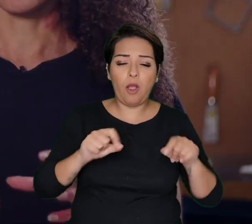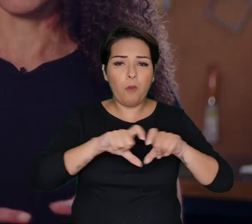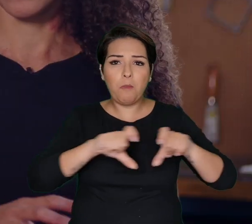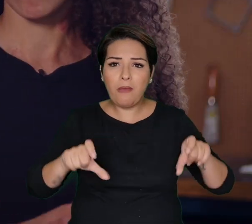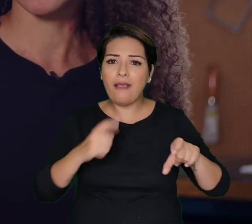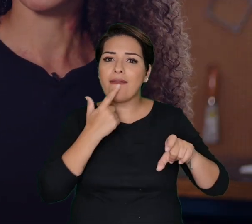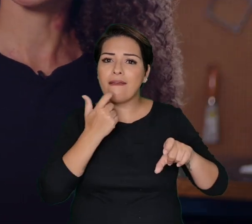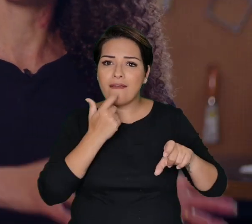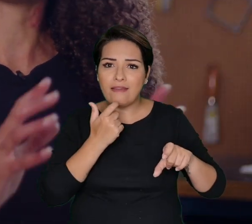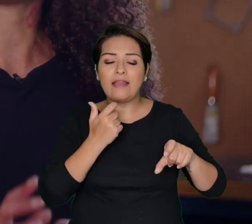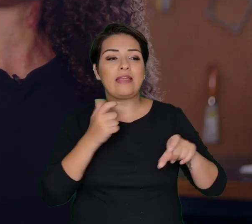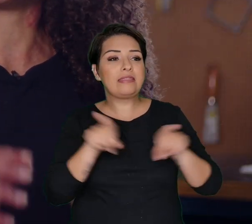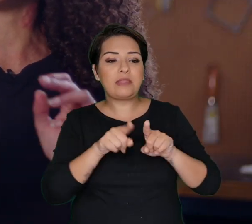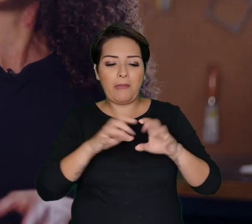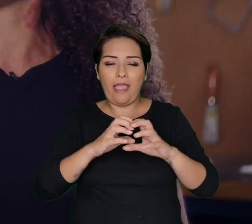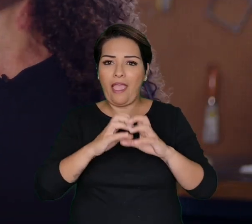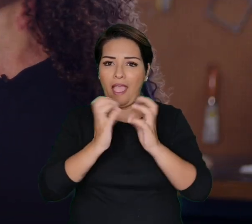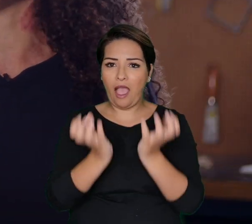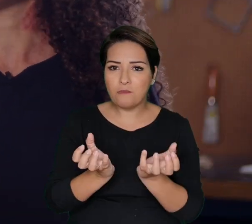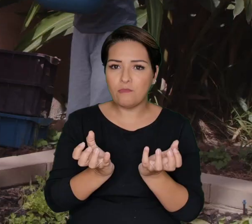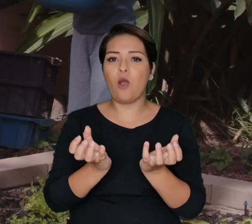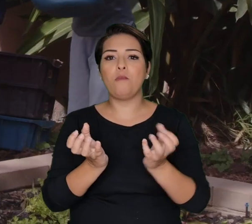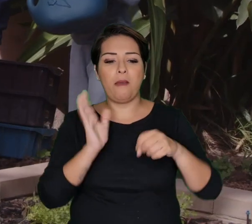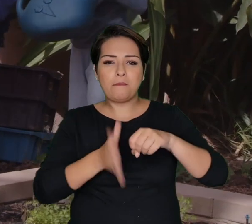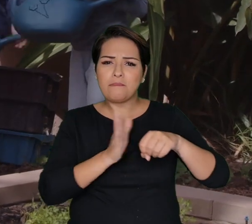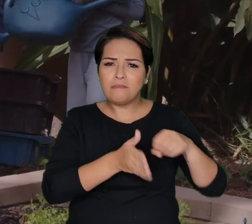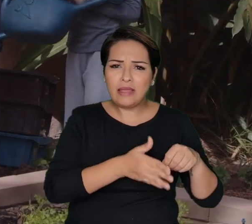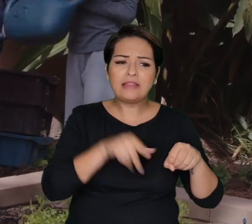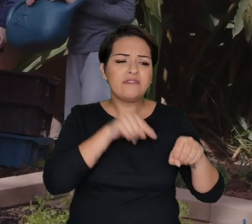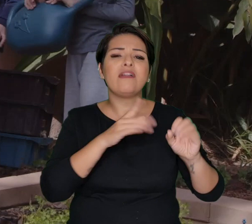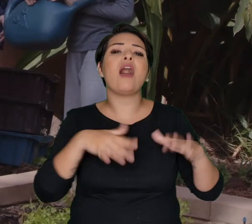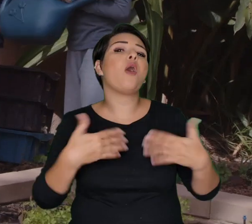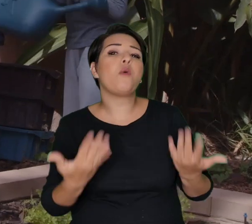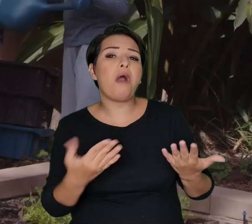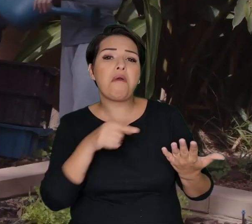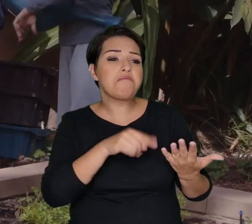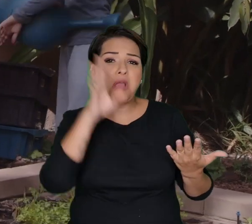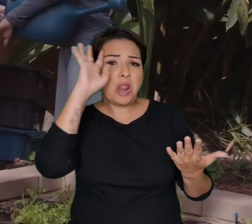Se você colocar uma beterraba, uma batata e uma abóbora, e pedir para a criança sinalizar qual é a beterraba, há grande chance de